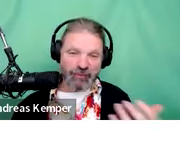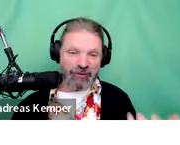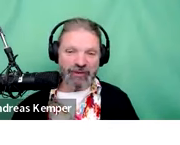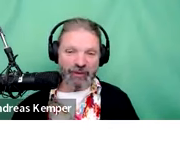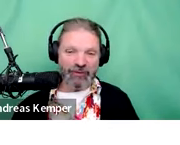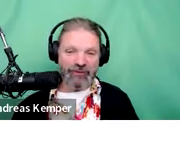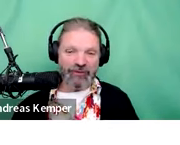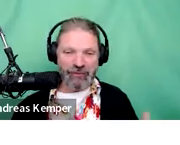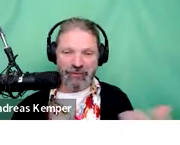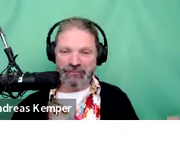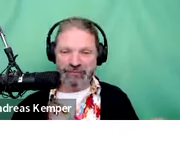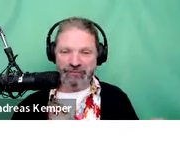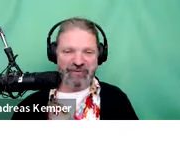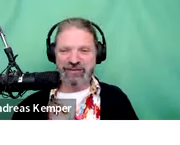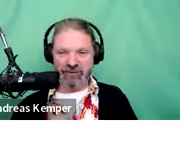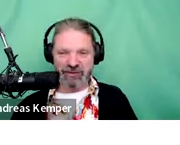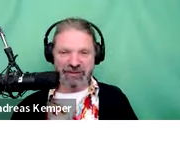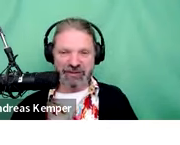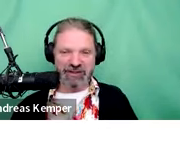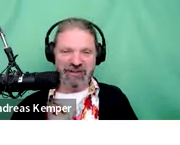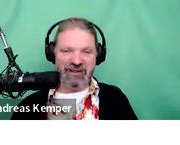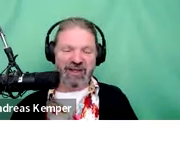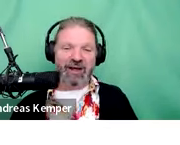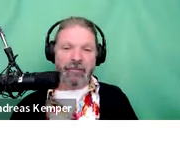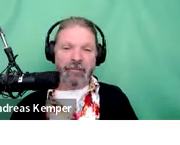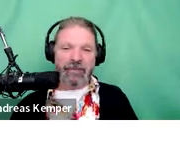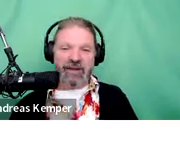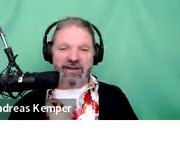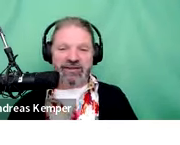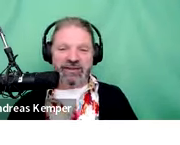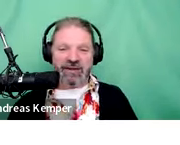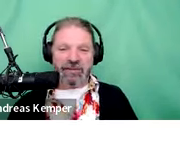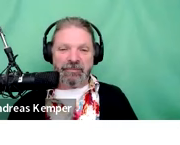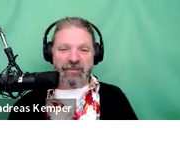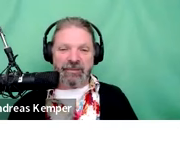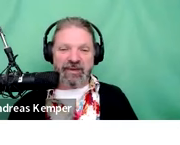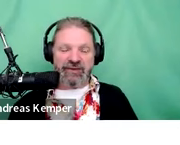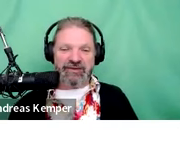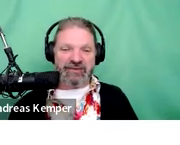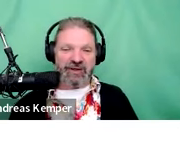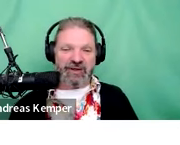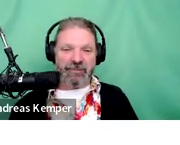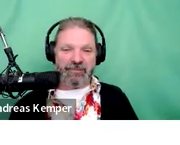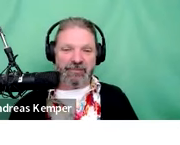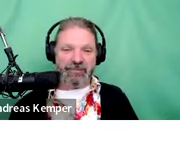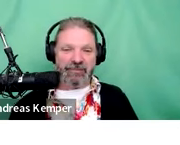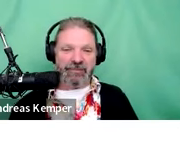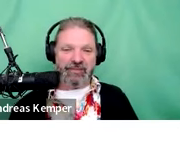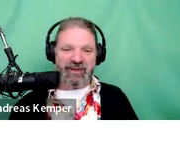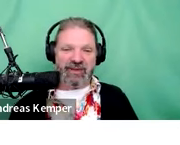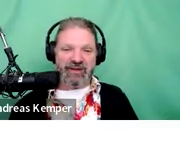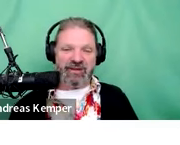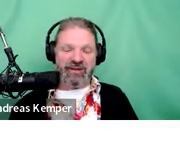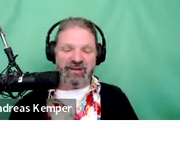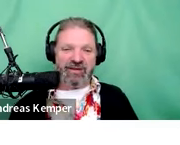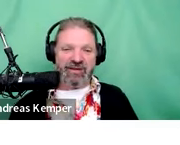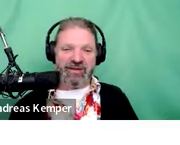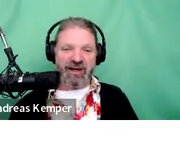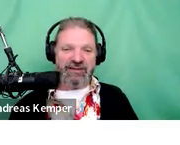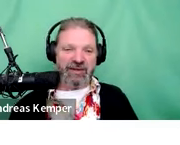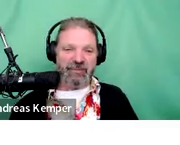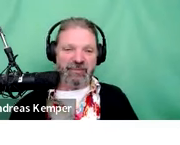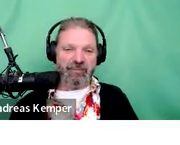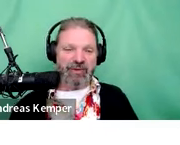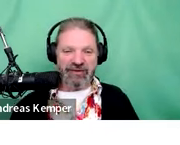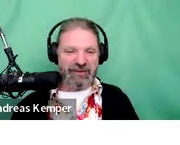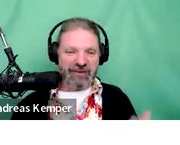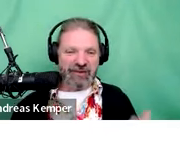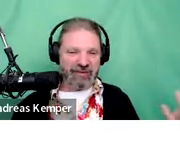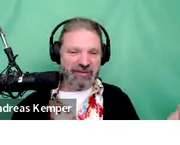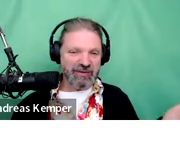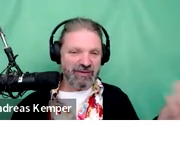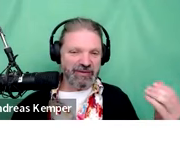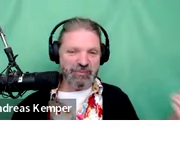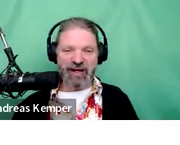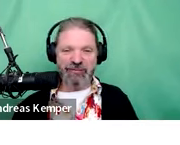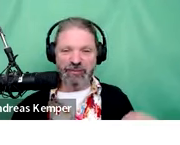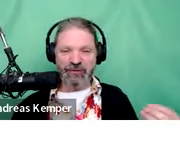woke wäre wahrscheinlich auch hier drin –, „die sind, ja, die behindern, quasi, den Sprachfluss.